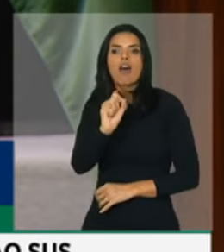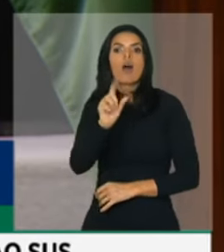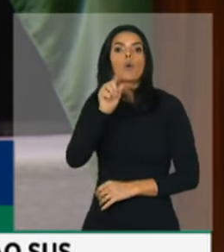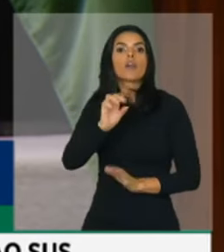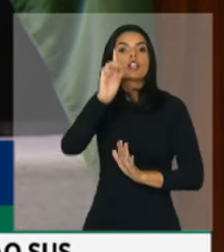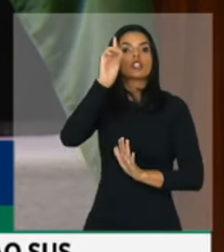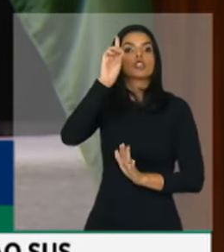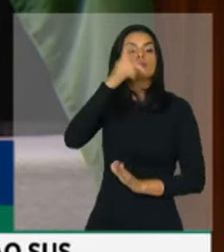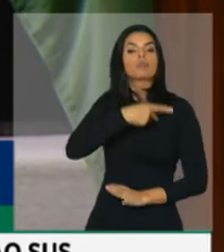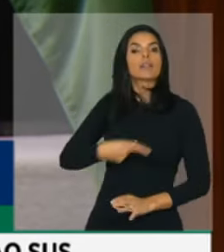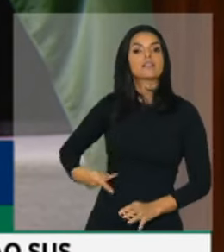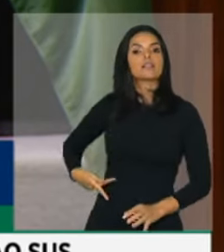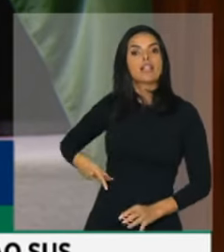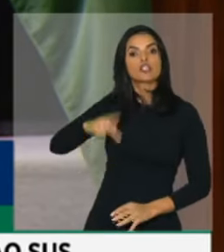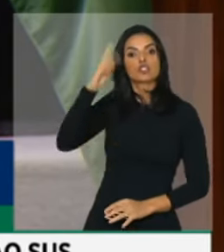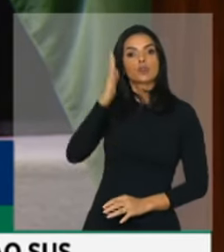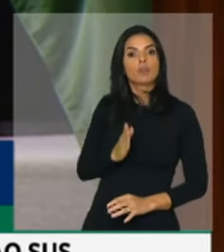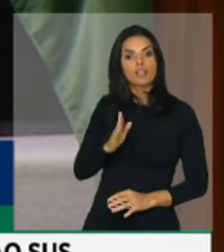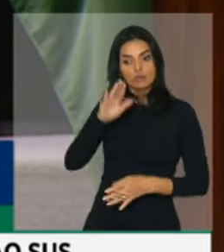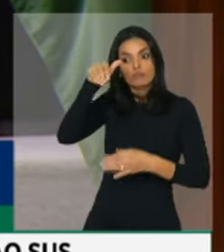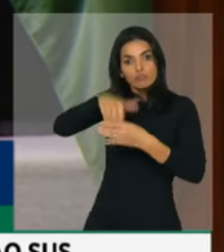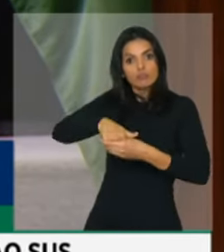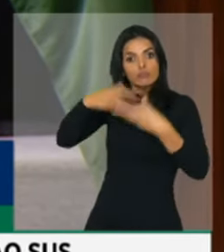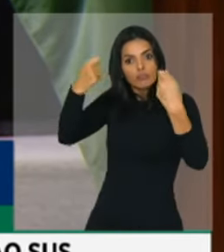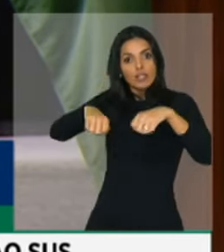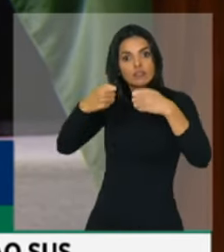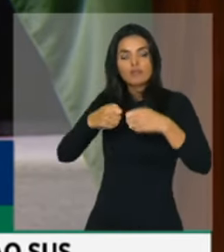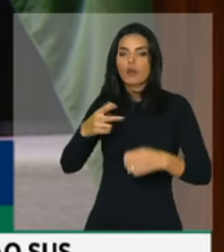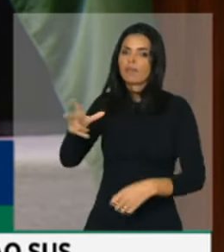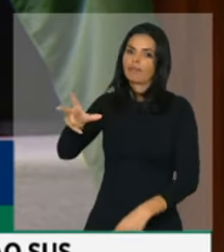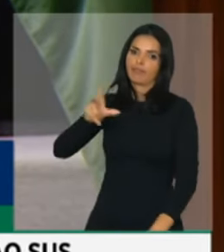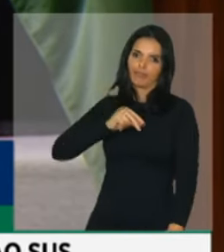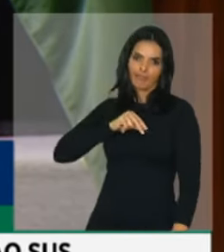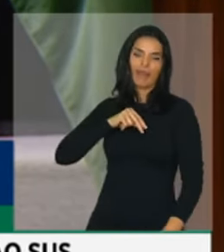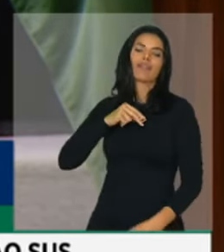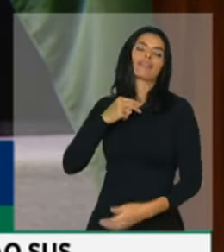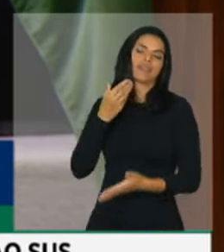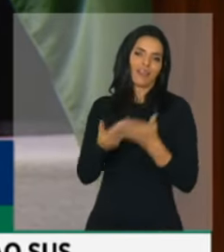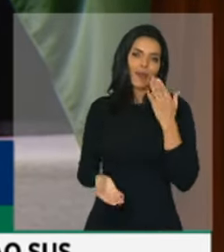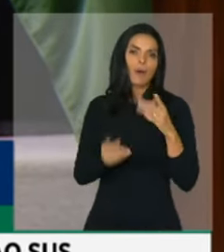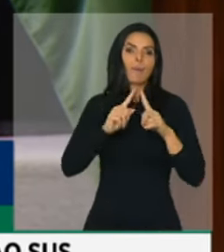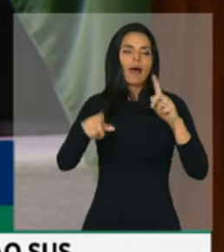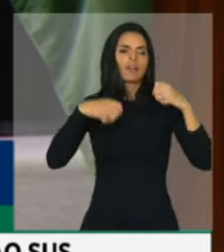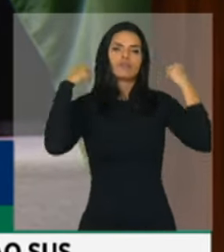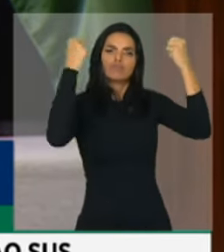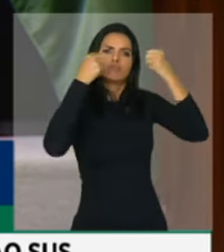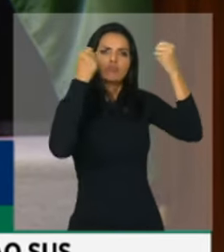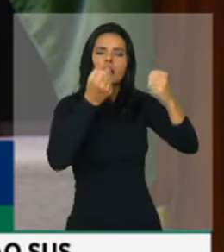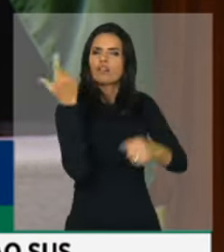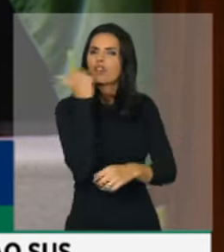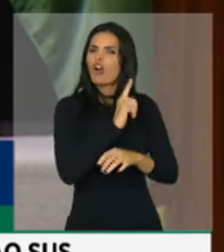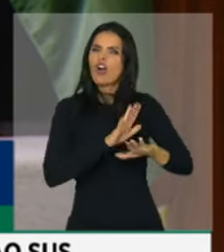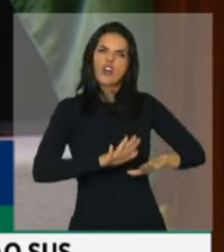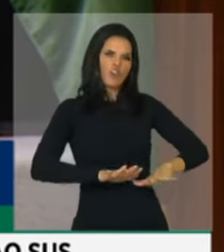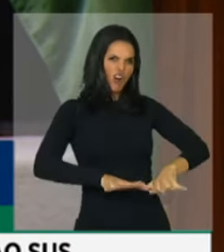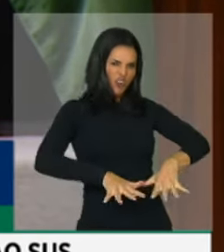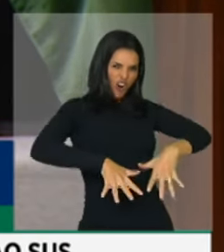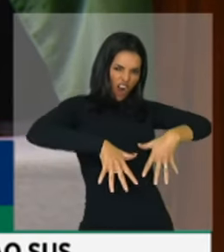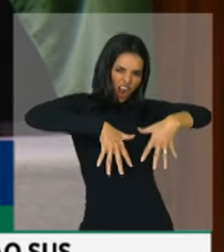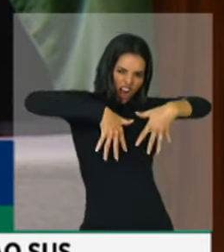LUTA PELA REDEMOCRATIZAÇÃO DO PAÍS, SAIAM MAIS VIVOS DO QUE NUNCA NAQUELE MOMENTO. EM